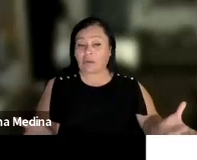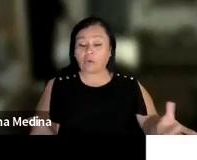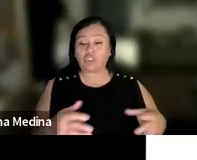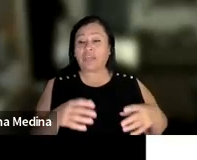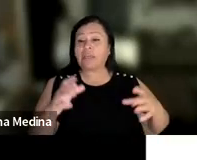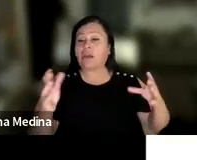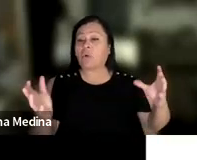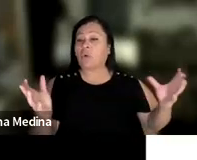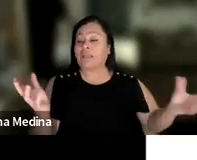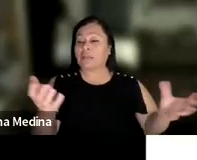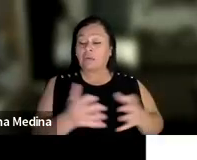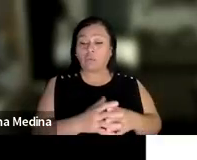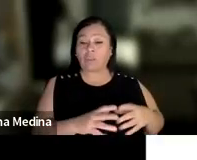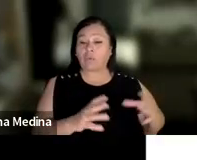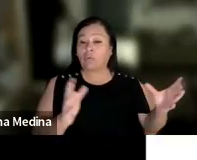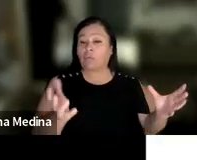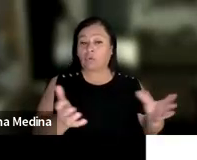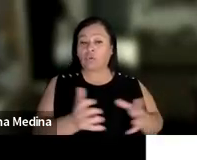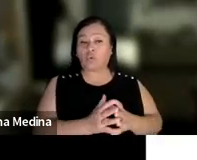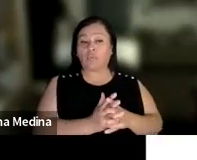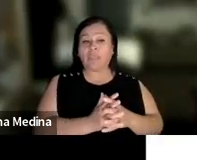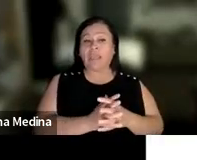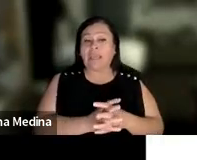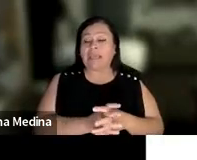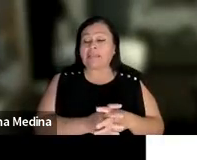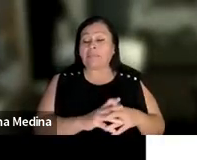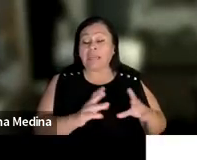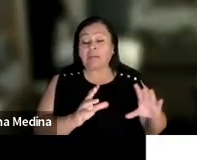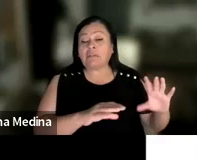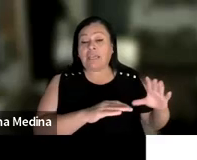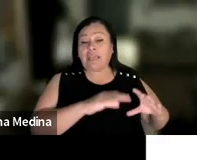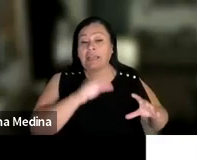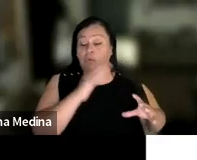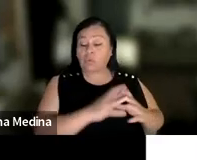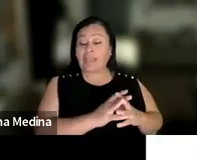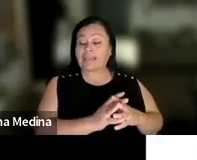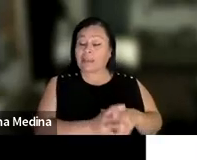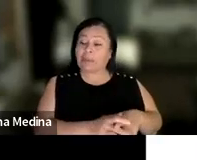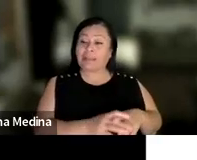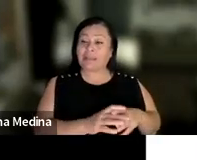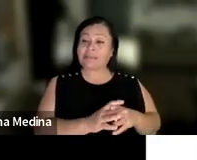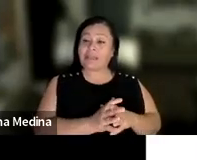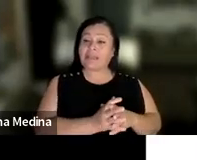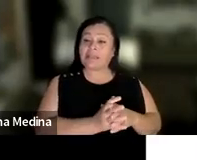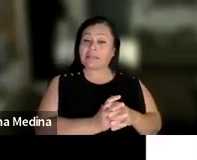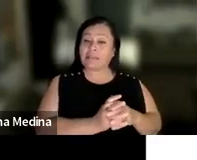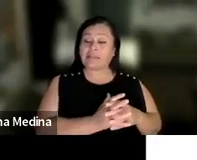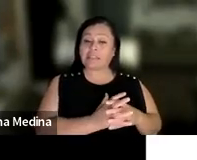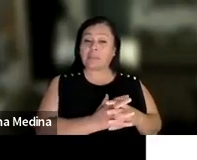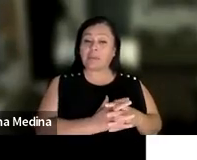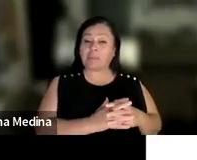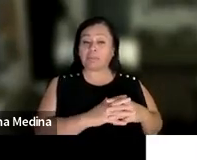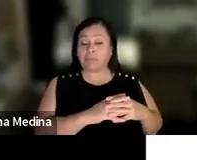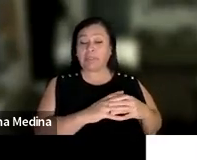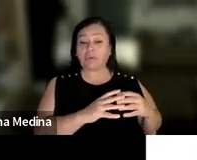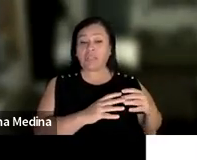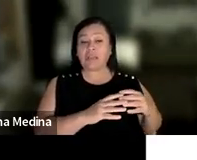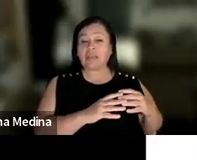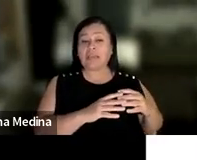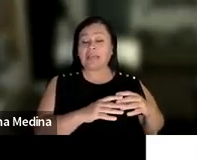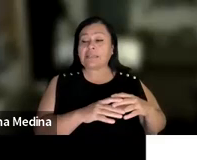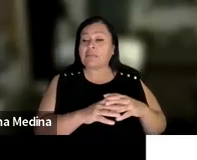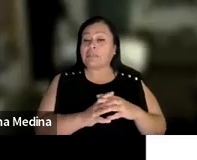La segunda etapa de esta de esta retinitis pimentosa es la disminución del campo visual, que quiere decir.